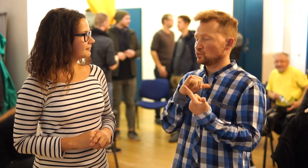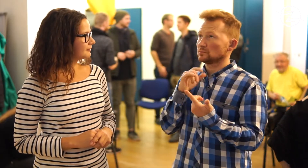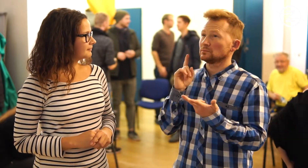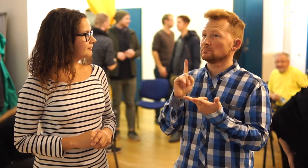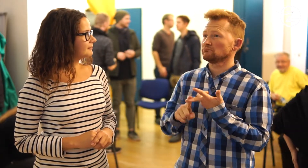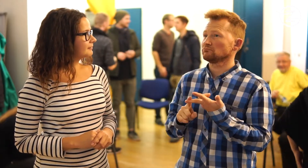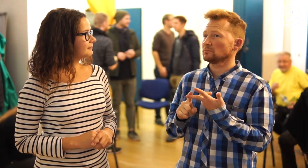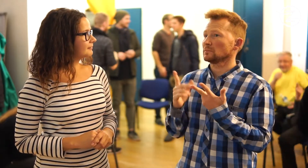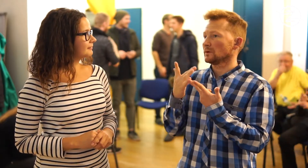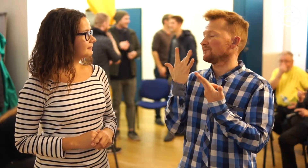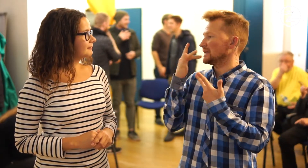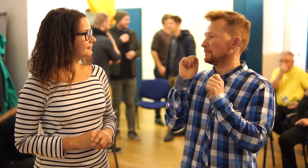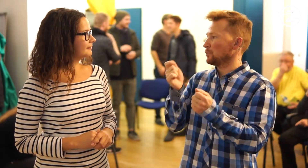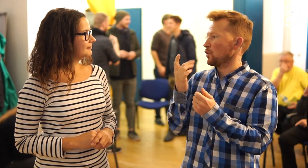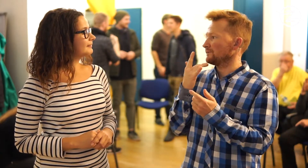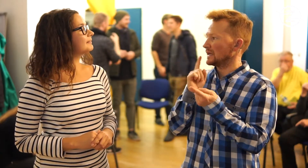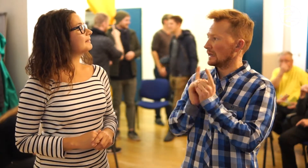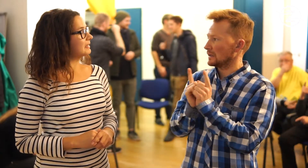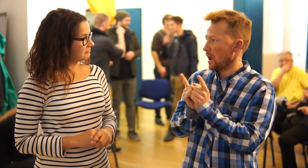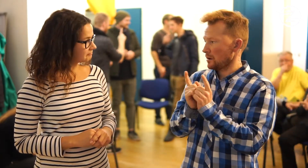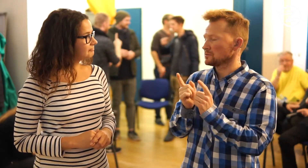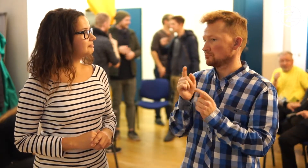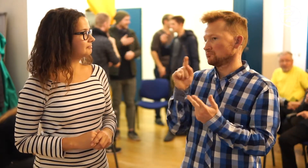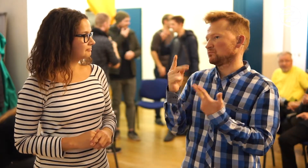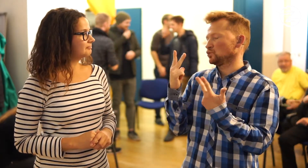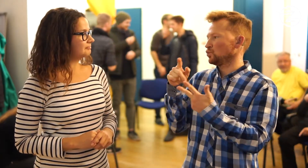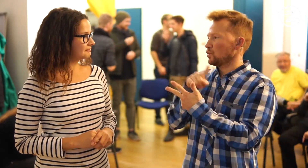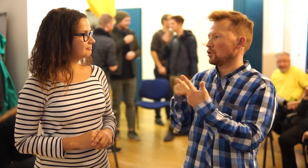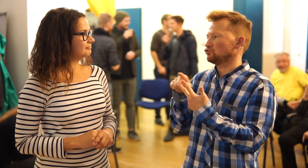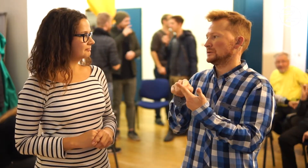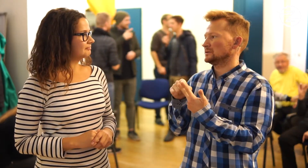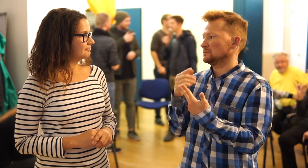a jaké možnosti mám při podání výpovědi.